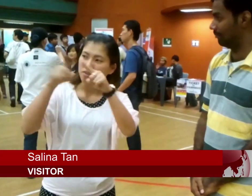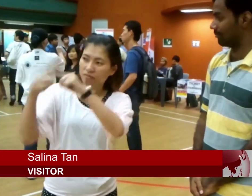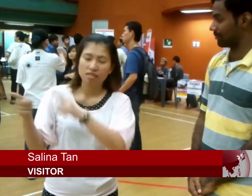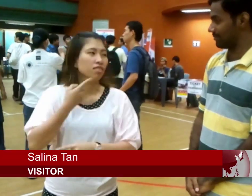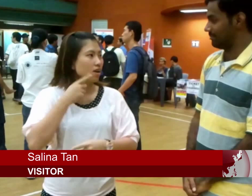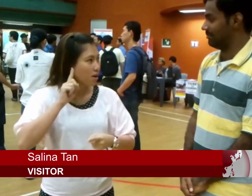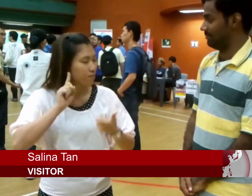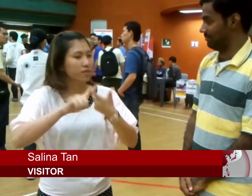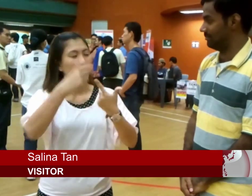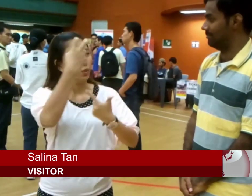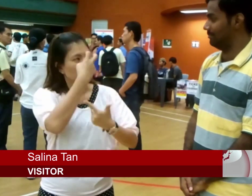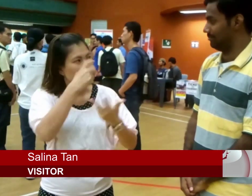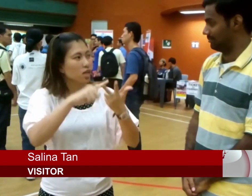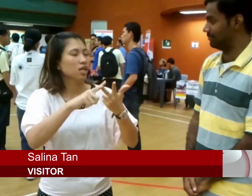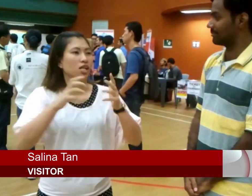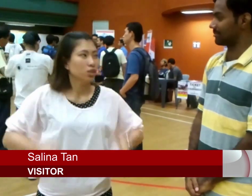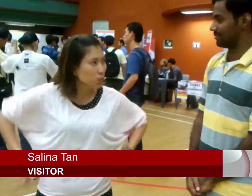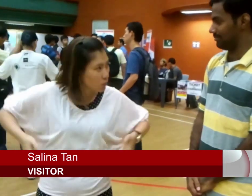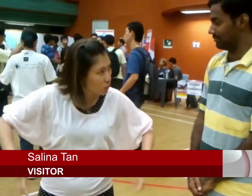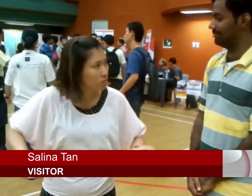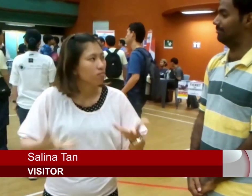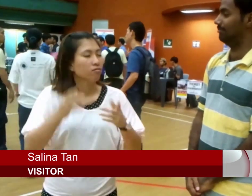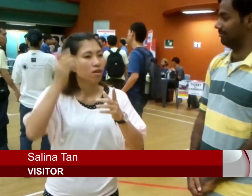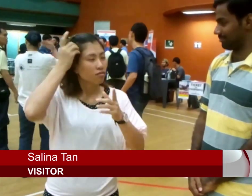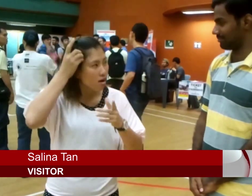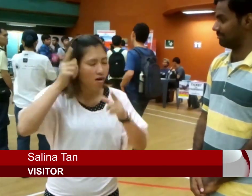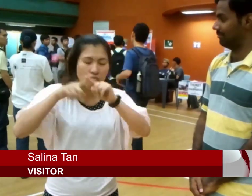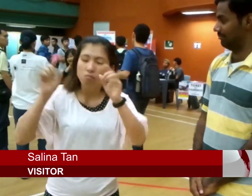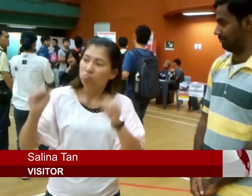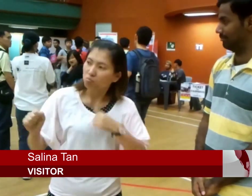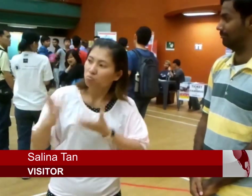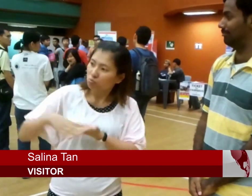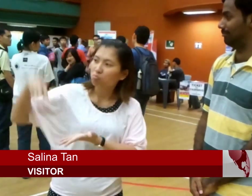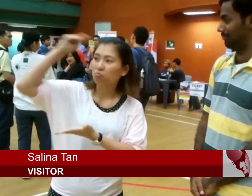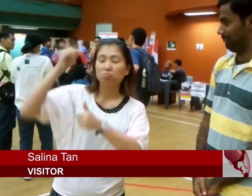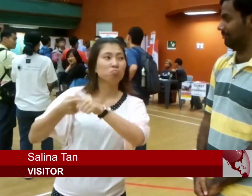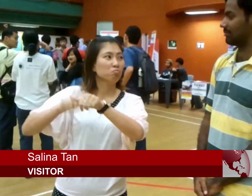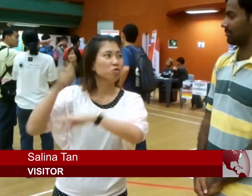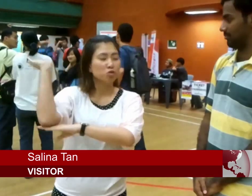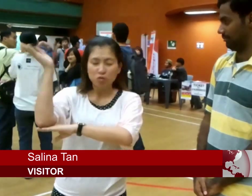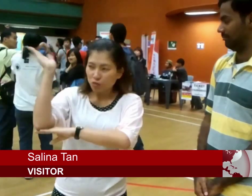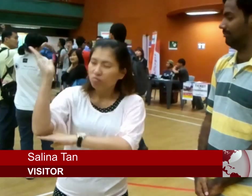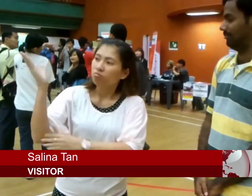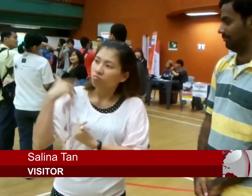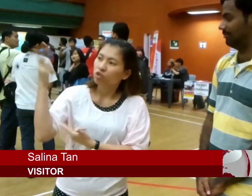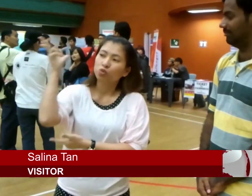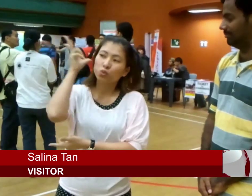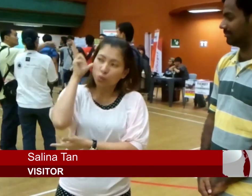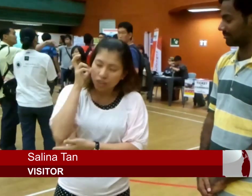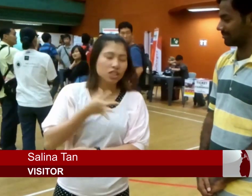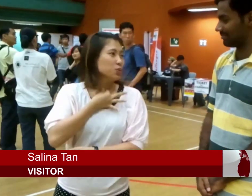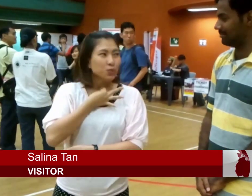Terdapat Orang Pekak, Orang Buta dan lain-lain turut hadir.